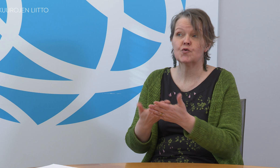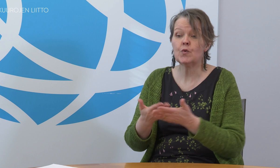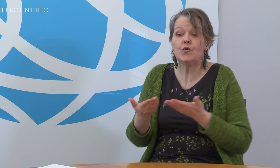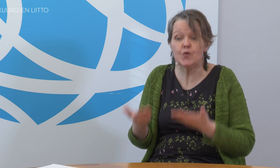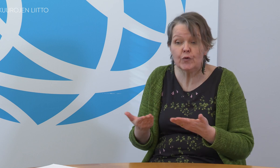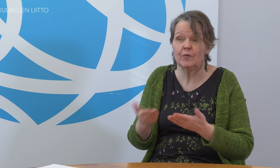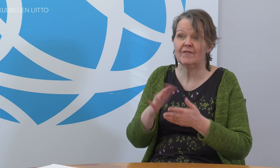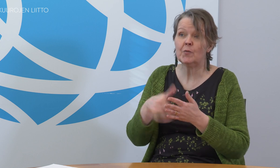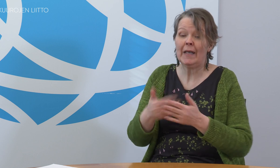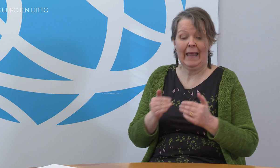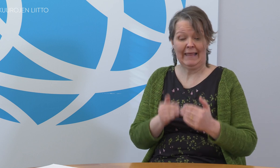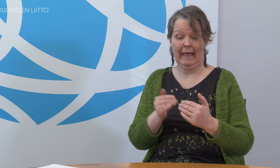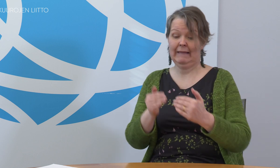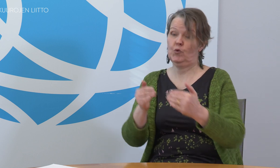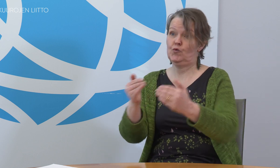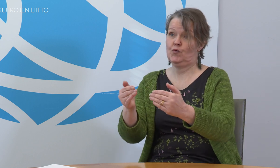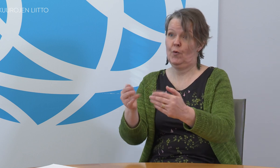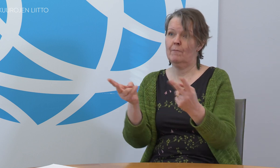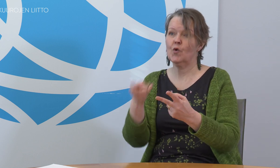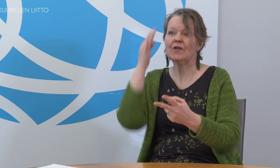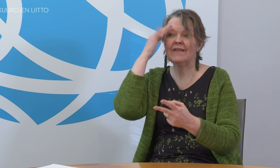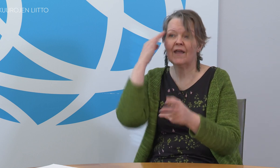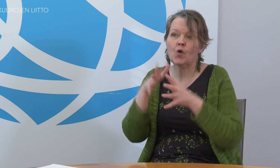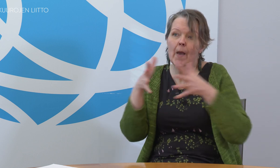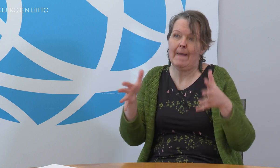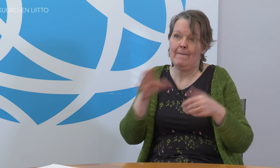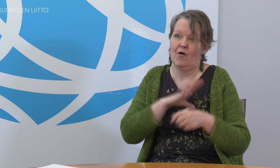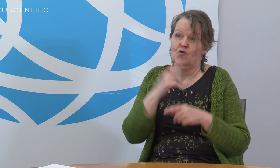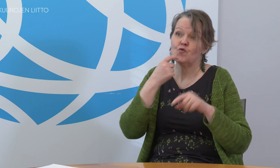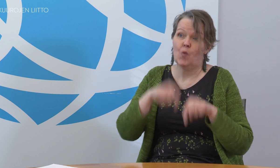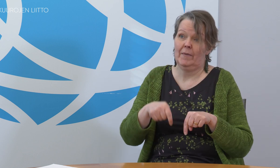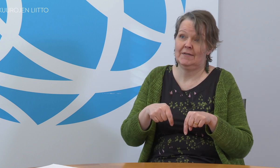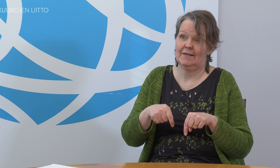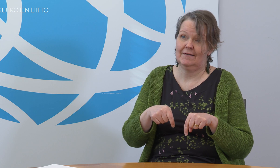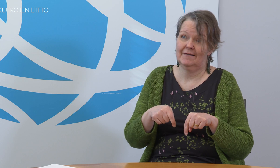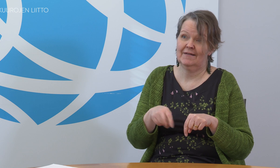Viittomakielihän kehittyy jatkuvasti ja tietoa siitä on koko ajan enemmän Suomessa.